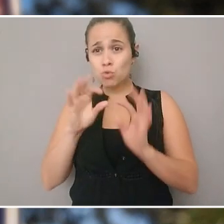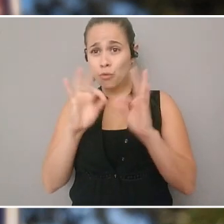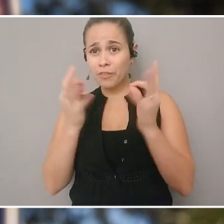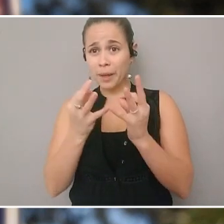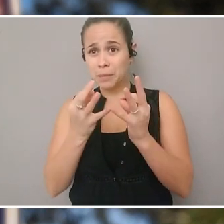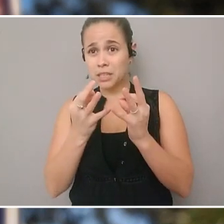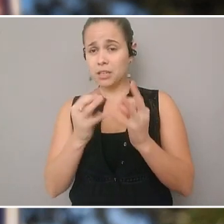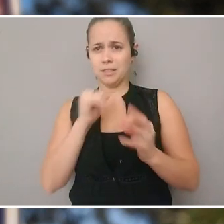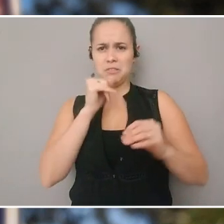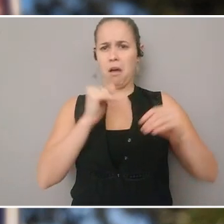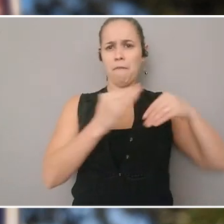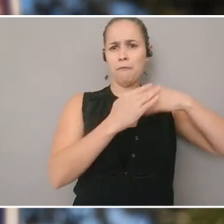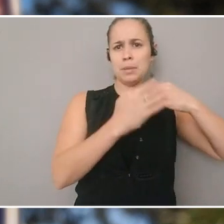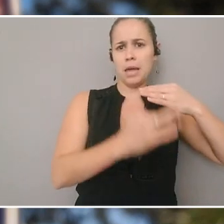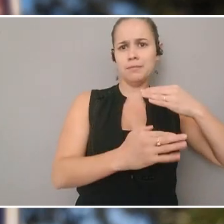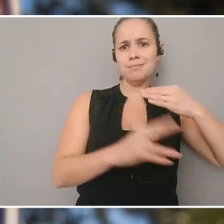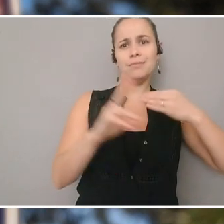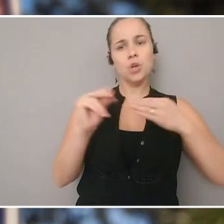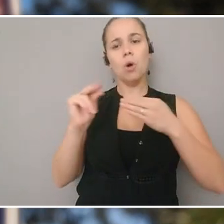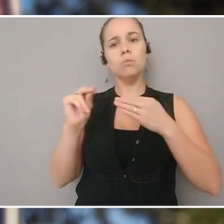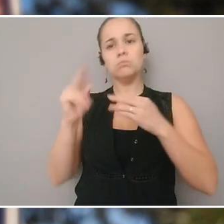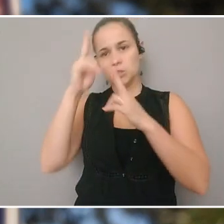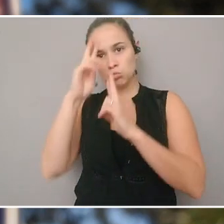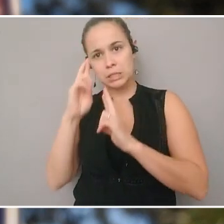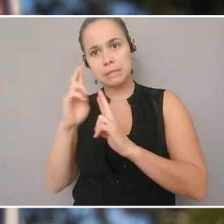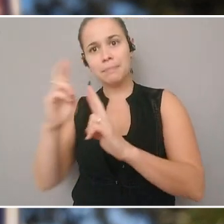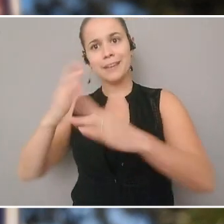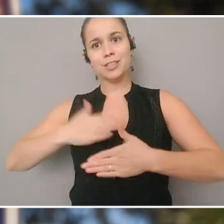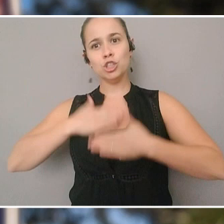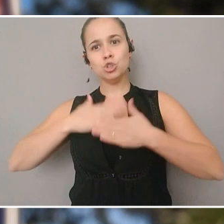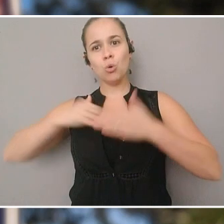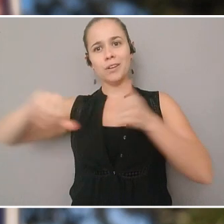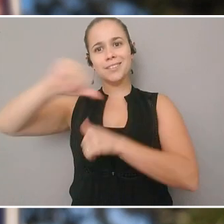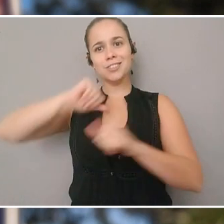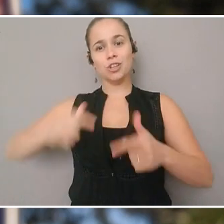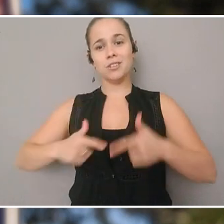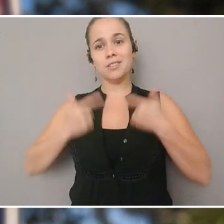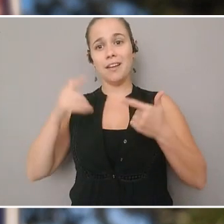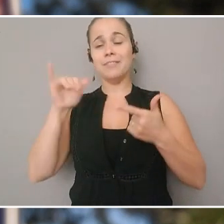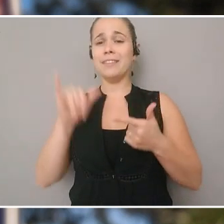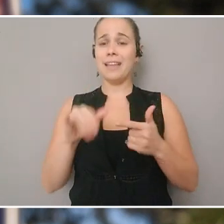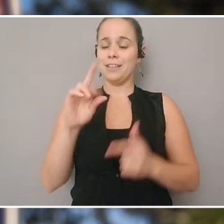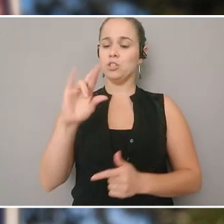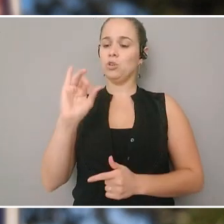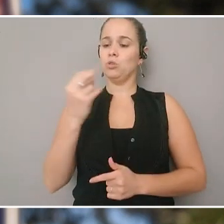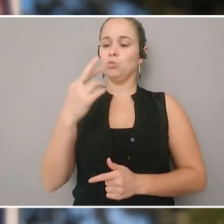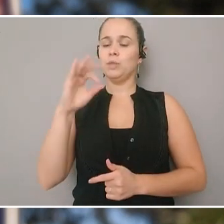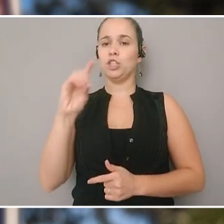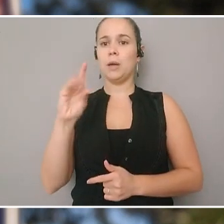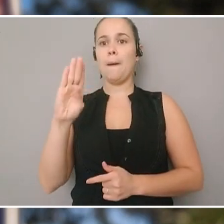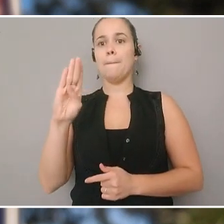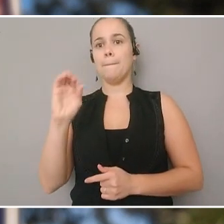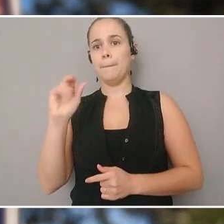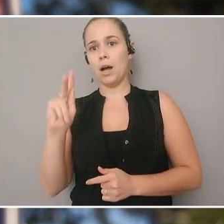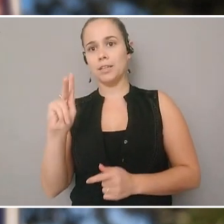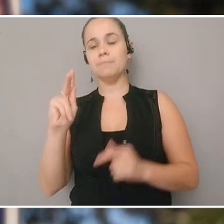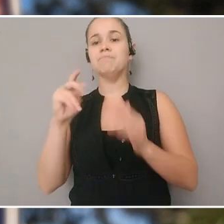respeto y alegría en la vida de los demás. Y ese es el escritor y autor estadounidense Richard Bach.